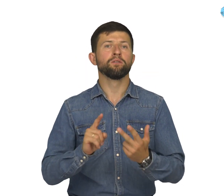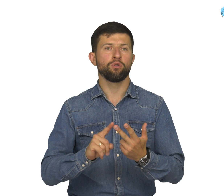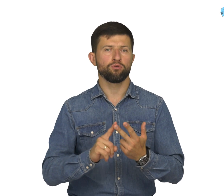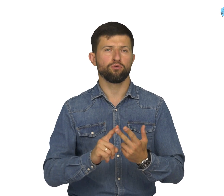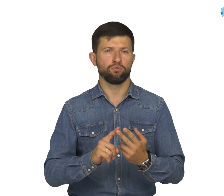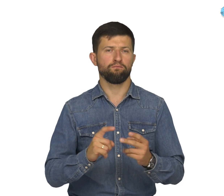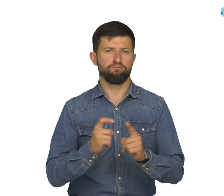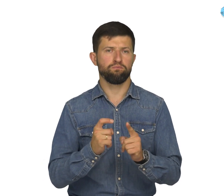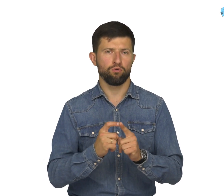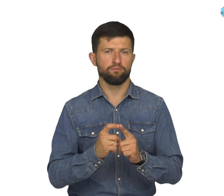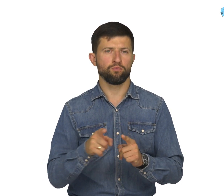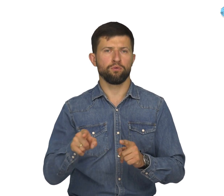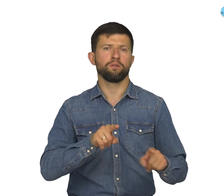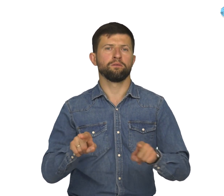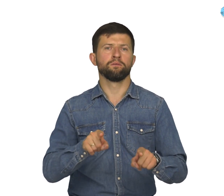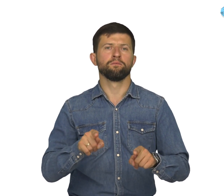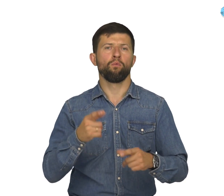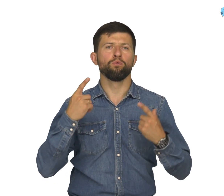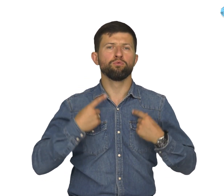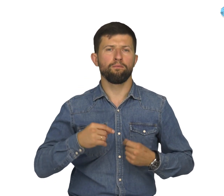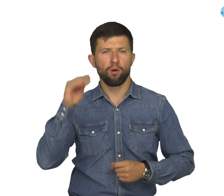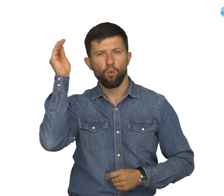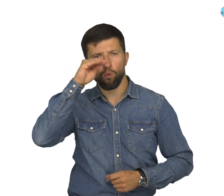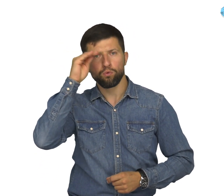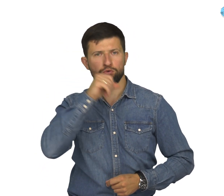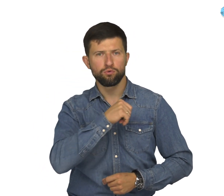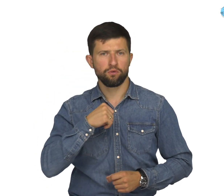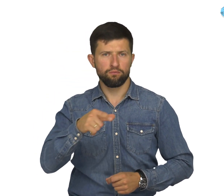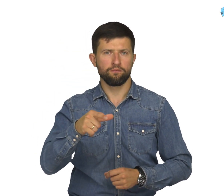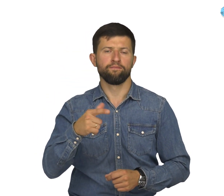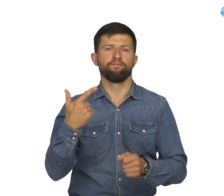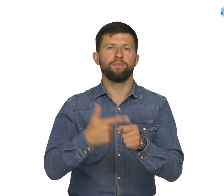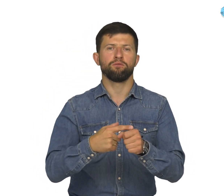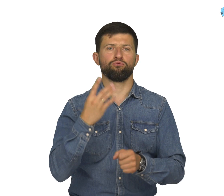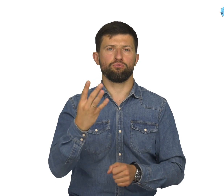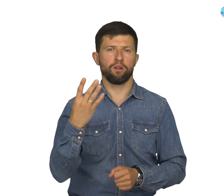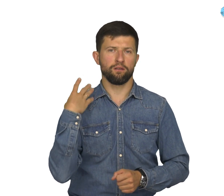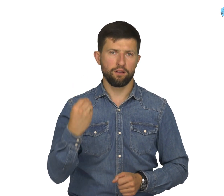Trzecim punkcie (tj. osobie uczącej się) do 24 roku życia,